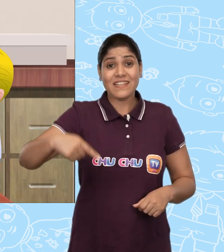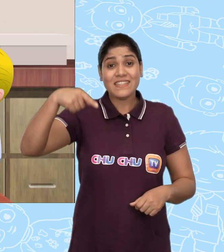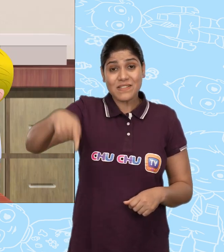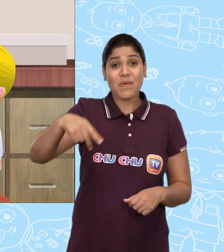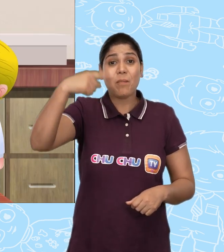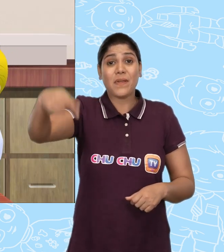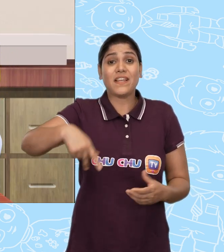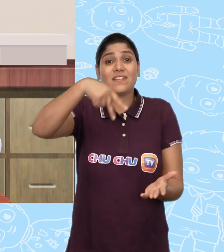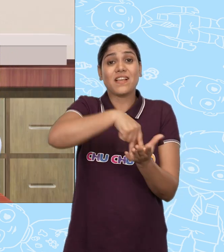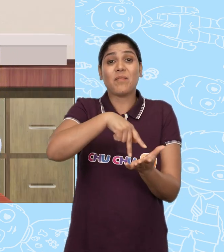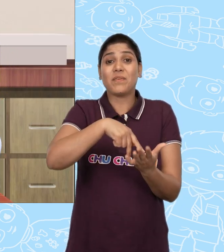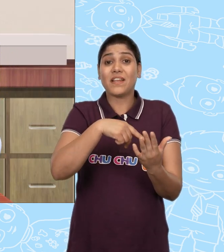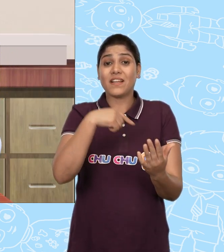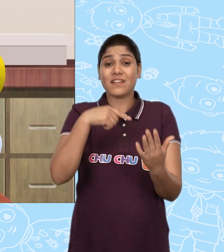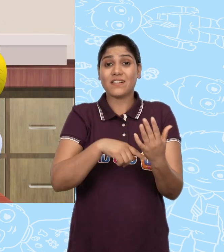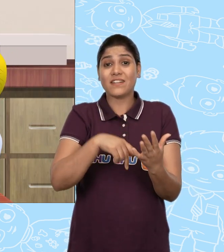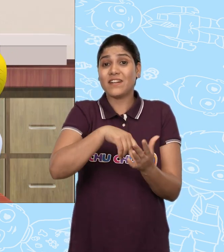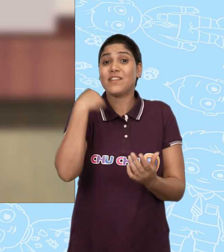इस बार रंगीन पहिये के सामने खड़ा था कस्सली।